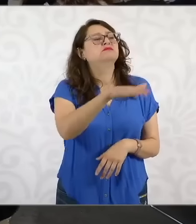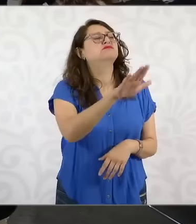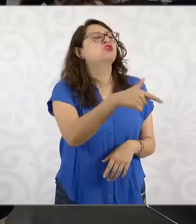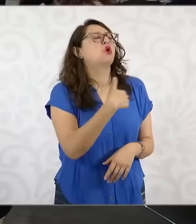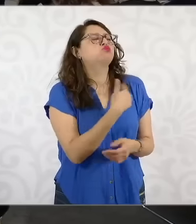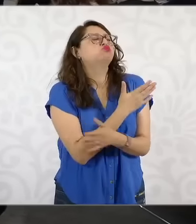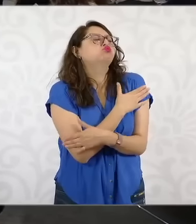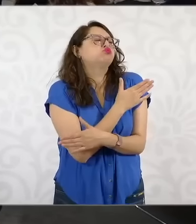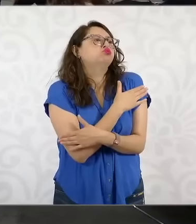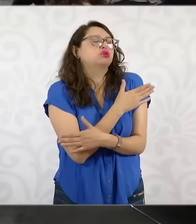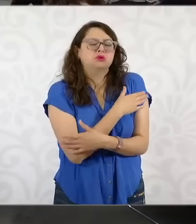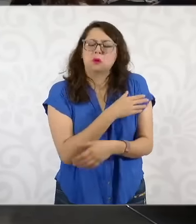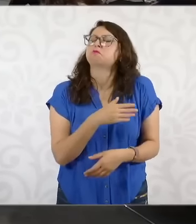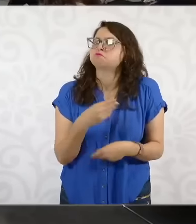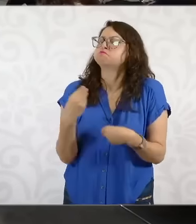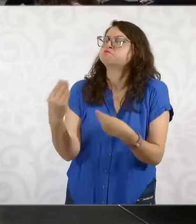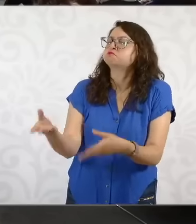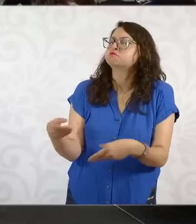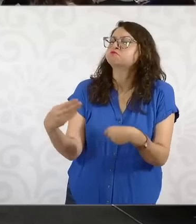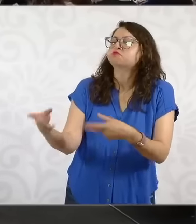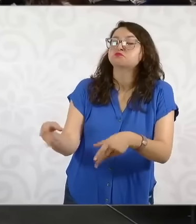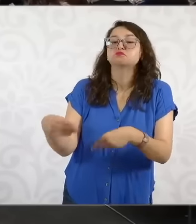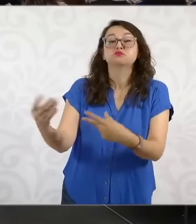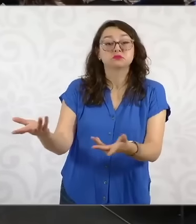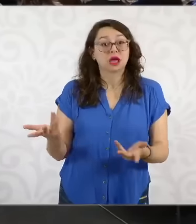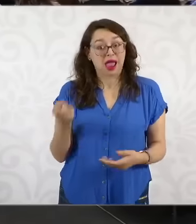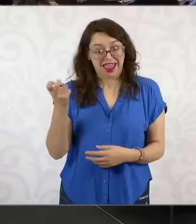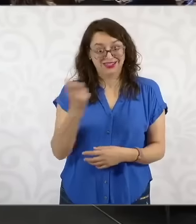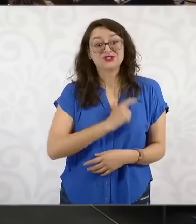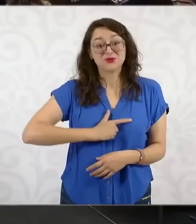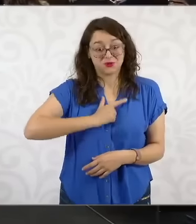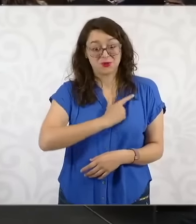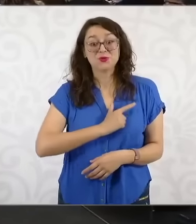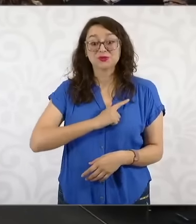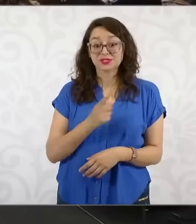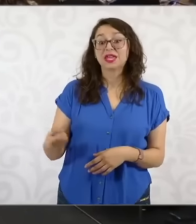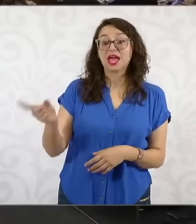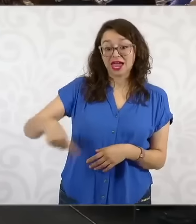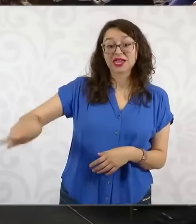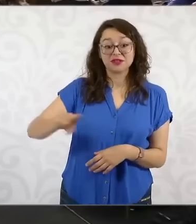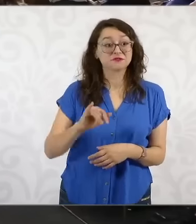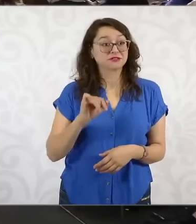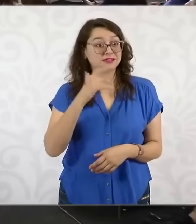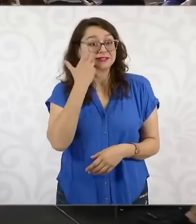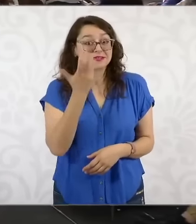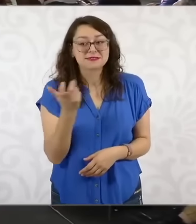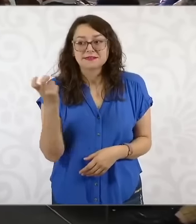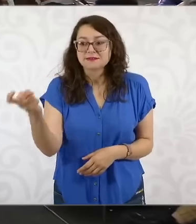¿no? A tanto a las corporaciones mediáticas eh como a estos comentócratas y sobre las